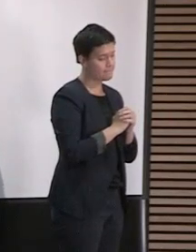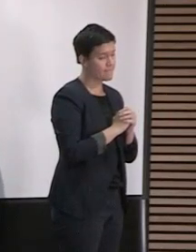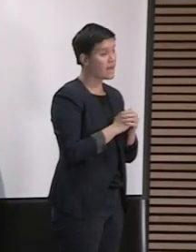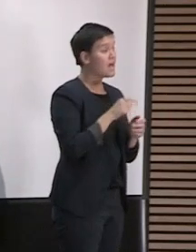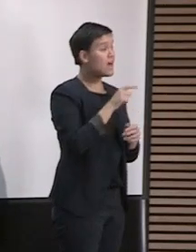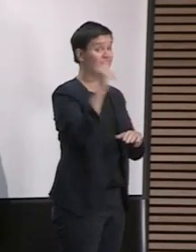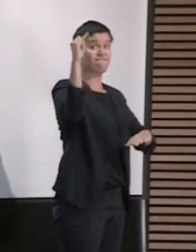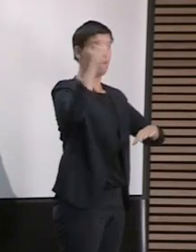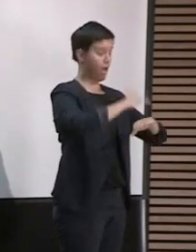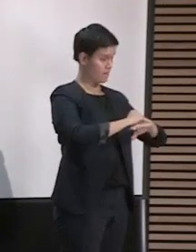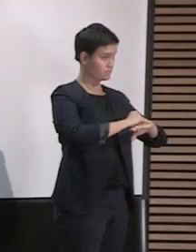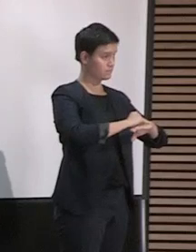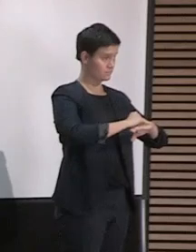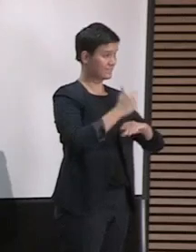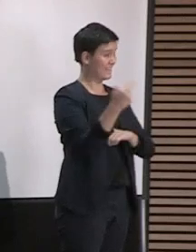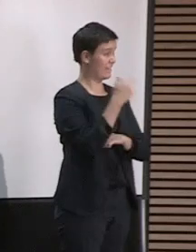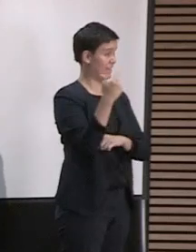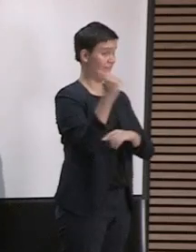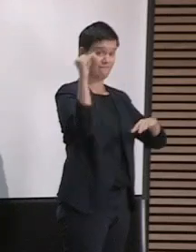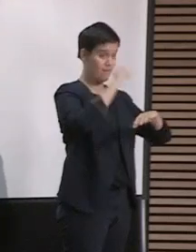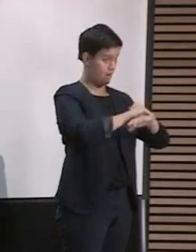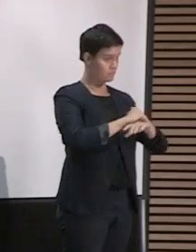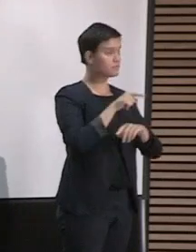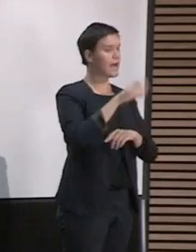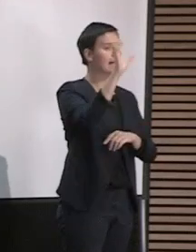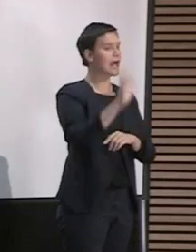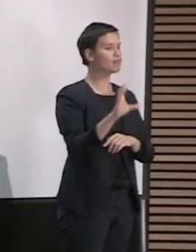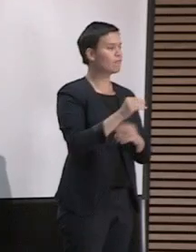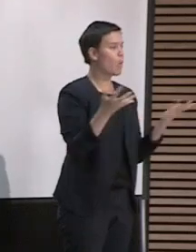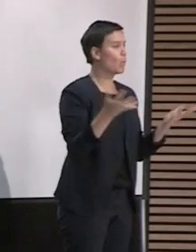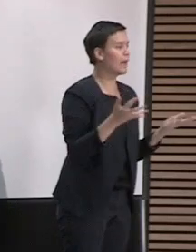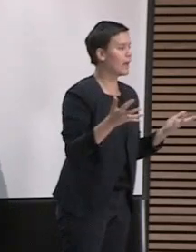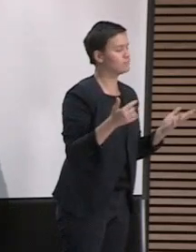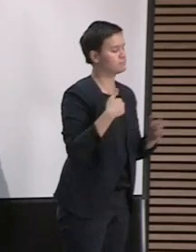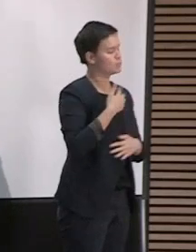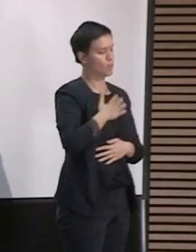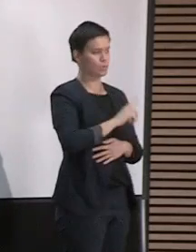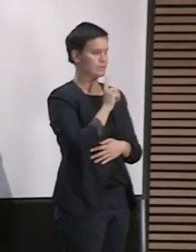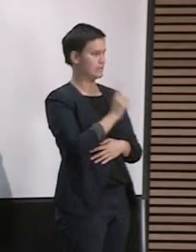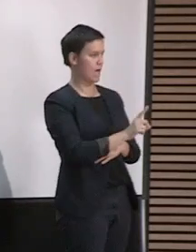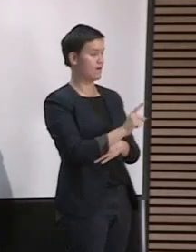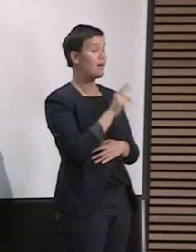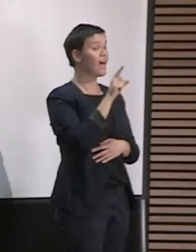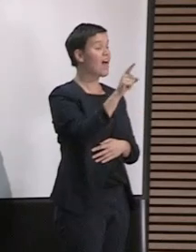ratau a maatau mahi he kaupapa hei tautoko i nga taangata mai i tera. TE He aha te whenua?